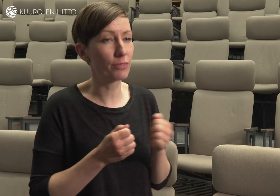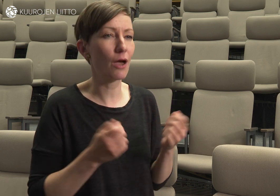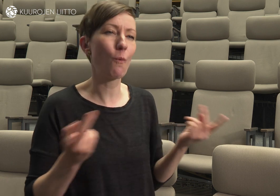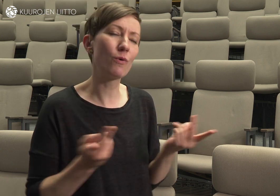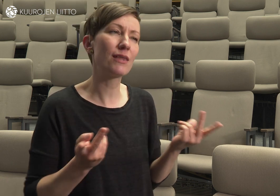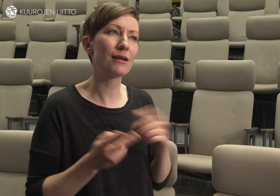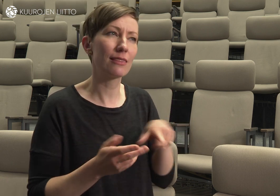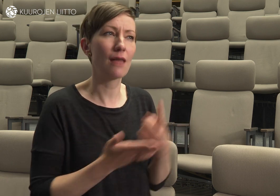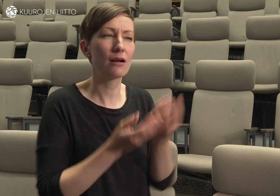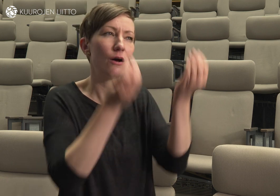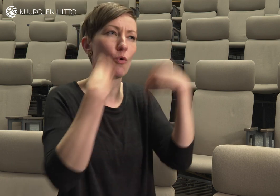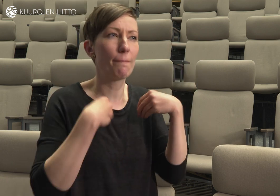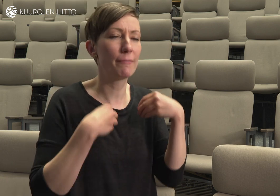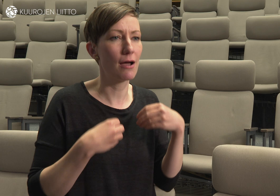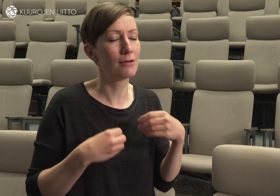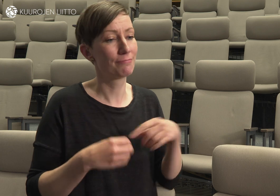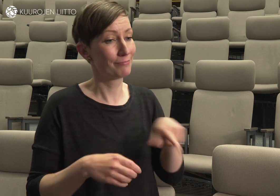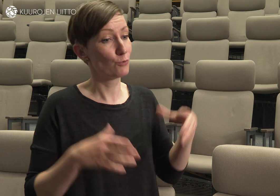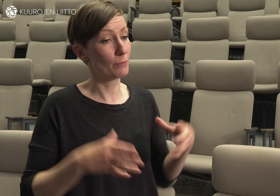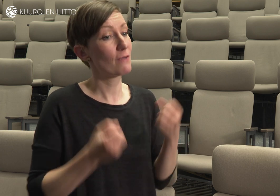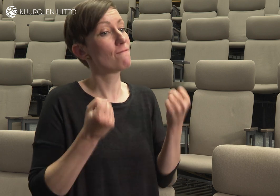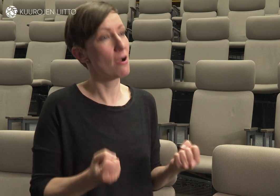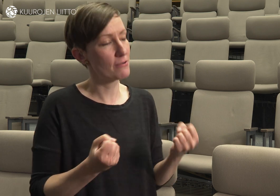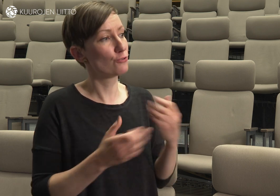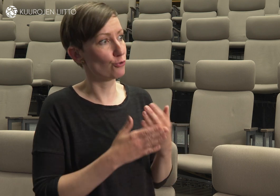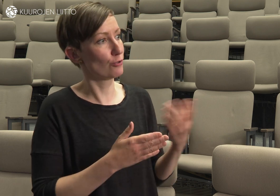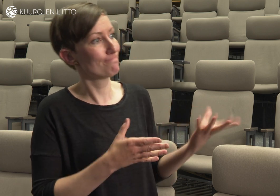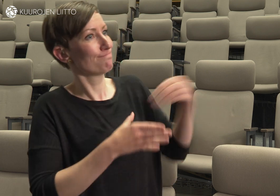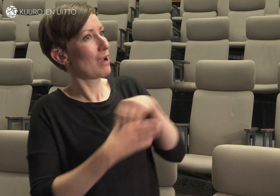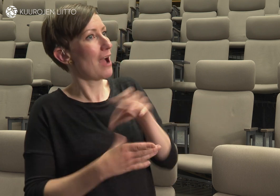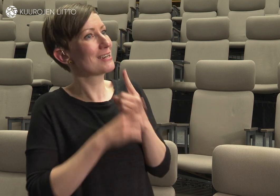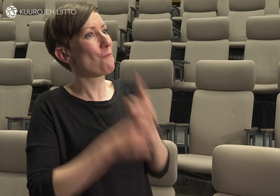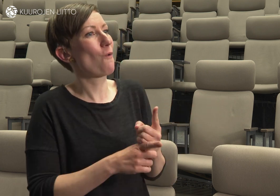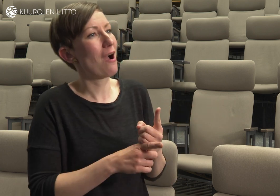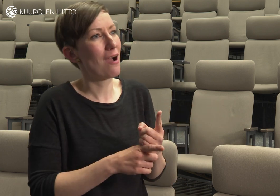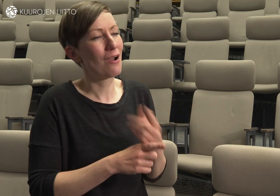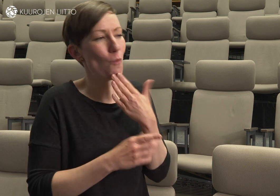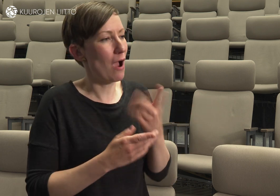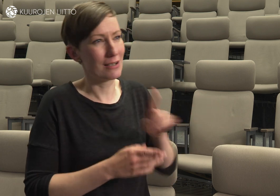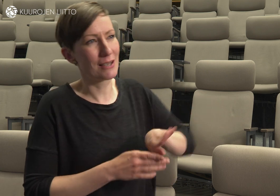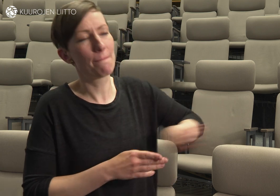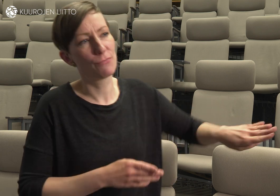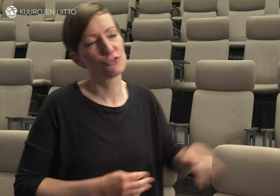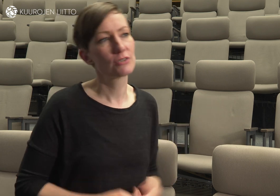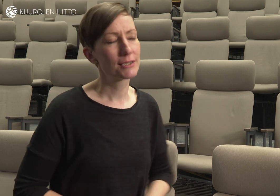Kyseessä on kuitenkin tärkeä opetus siitä, - että yhteisön voima syntyy sen jäsenistä ja siitä, - ettei ketään jätetä sen ulkopuolelle.